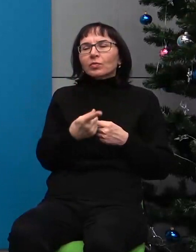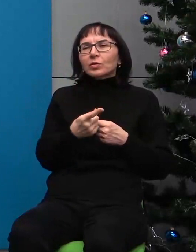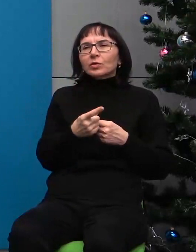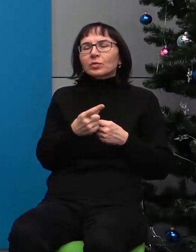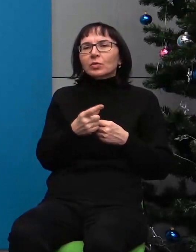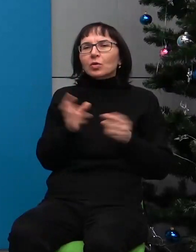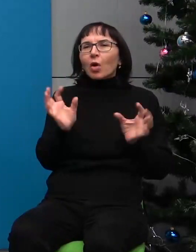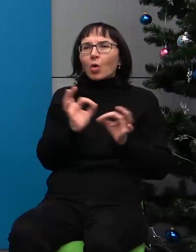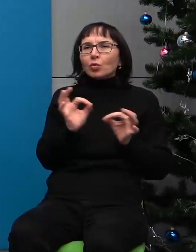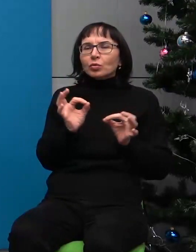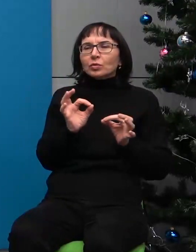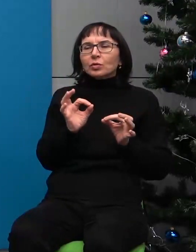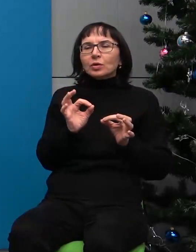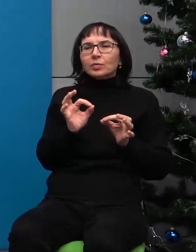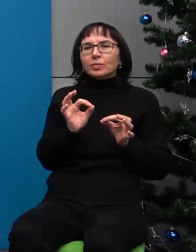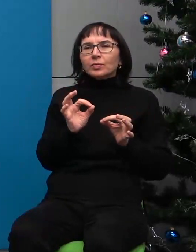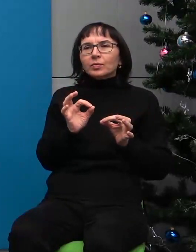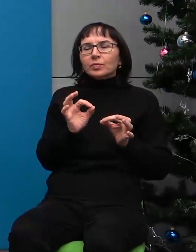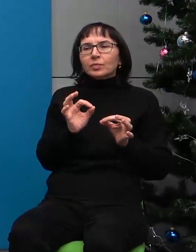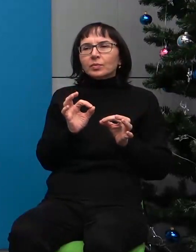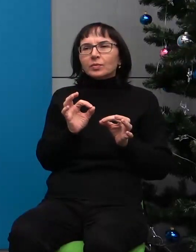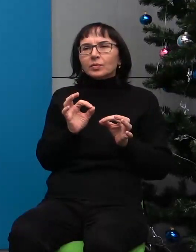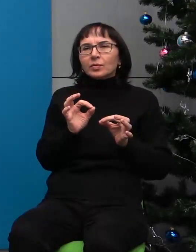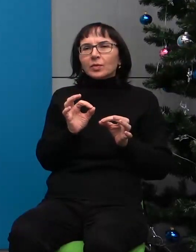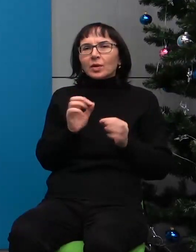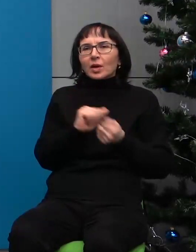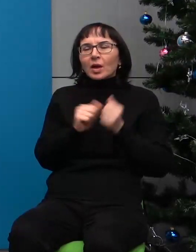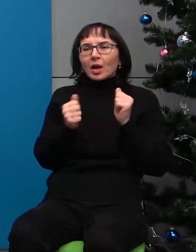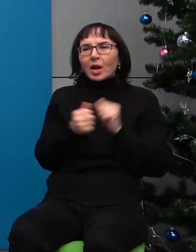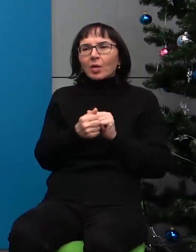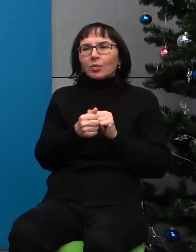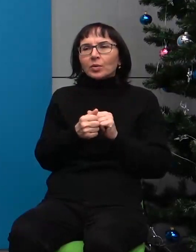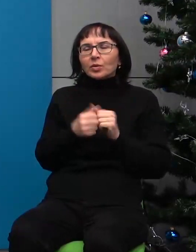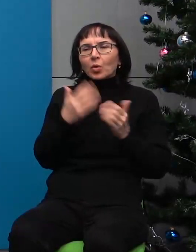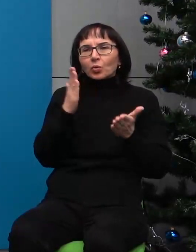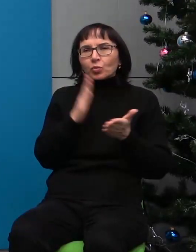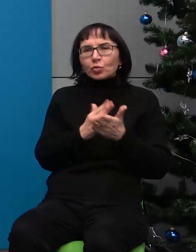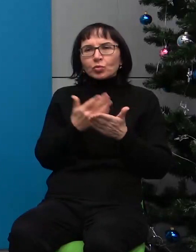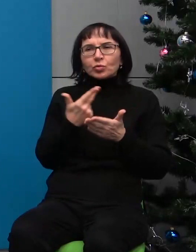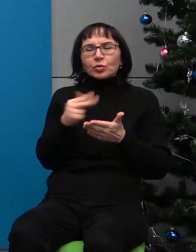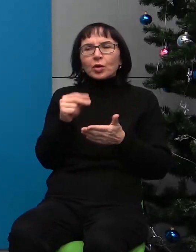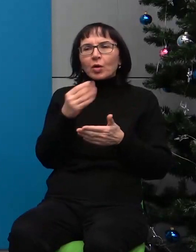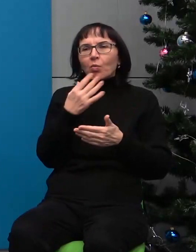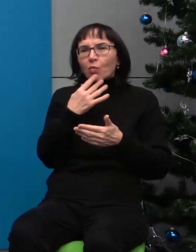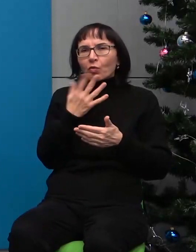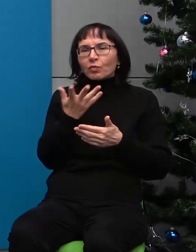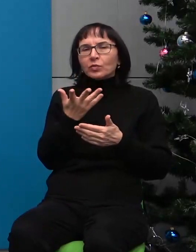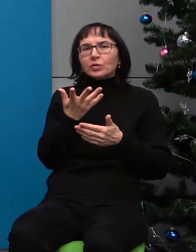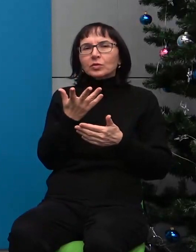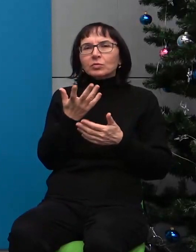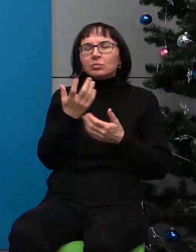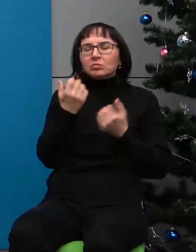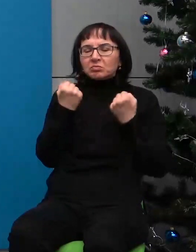A żeby już tak państwa nie przygniatać tym ciężarem tego, co ważne, to też mogę powiedzieć, co jest po prostu ciekawe.